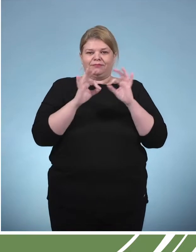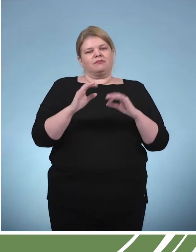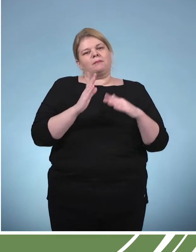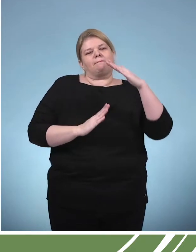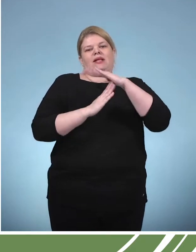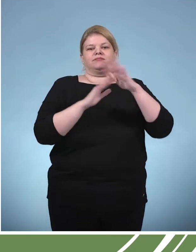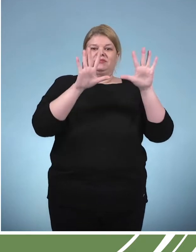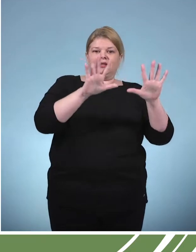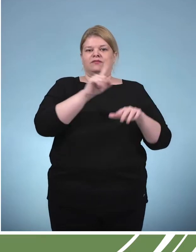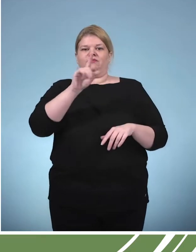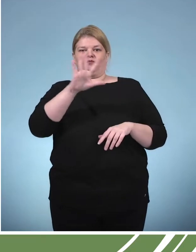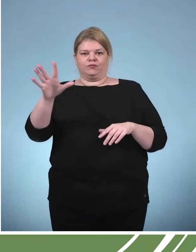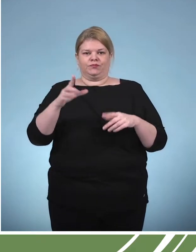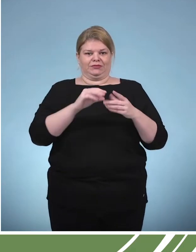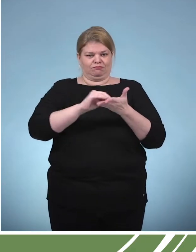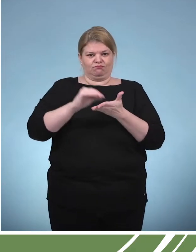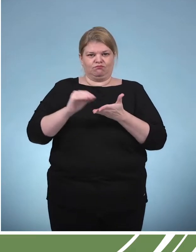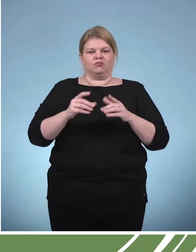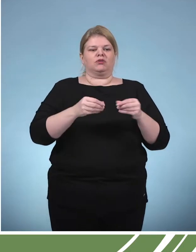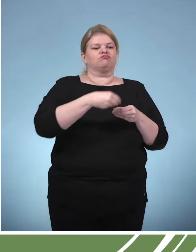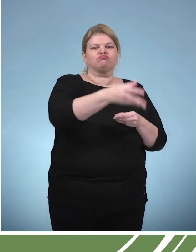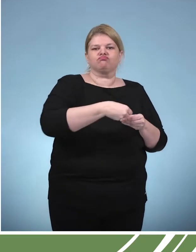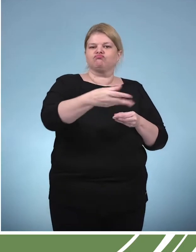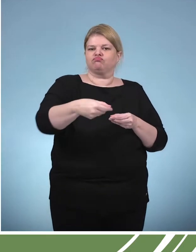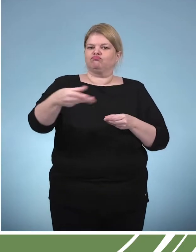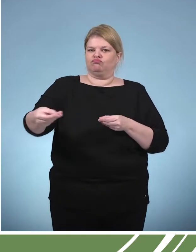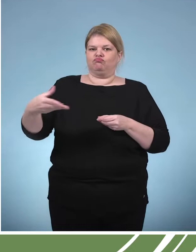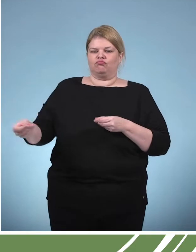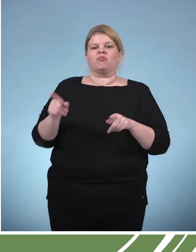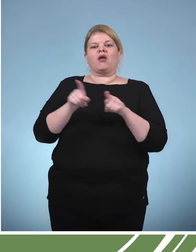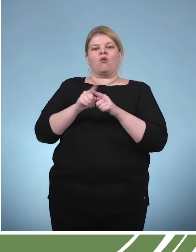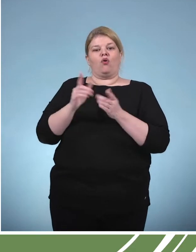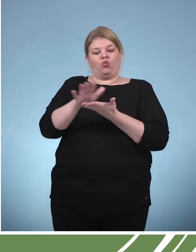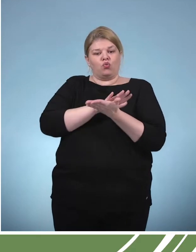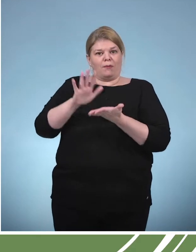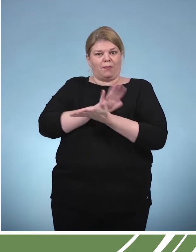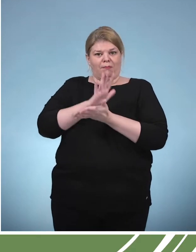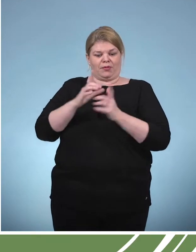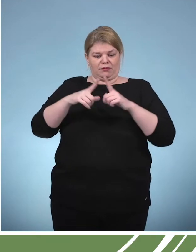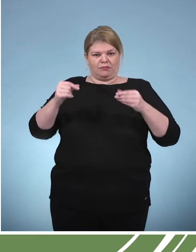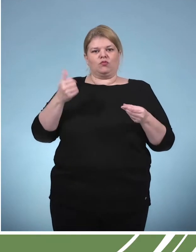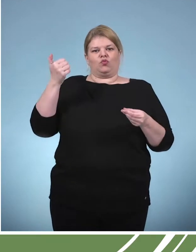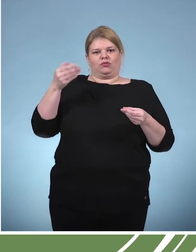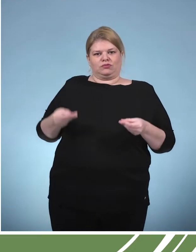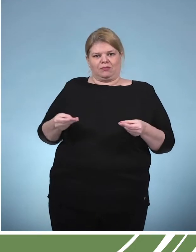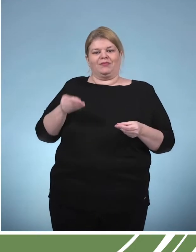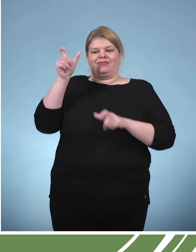Verteile die Karten im Raum. Lege neben jeden Satz leere Kärtchen und Stifte. Sie sind für die Teilnehmenden.